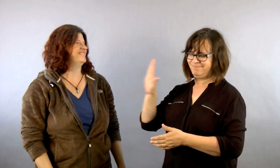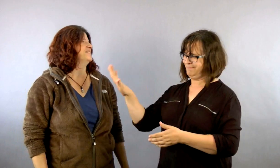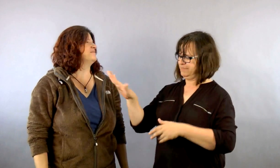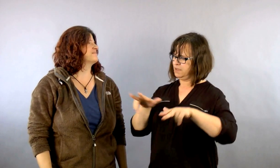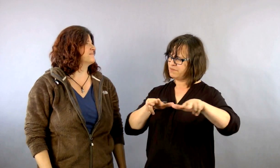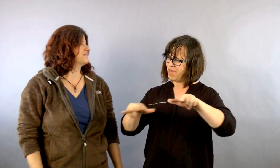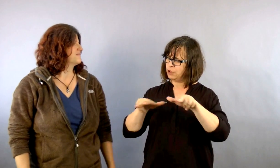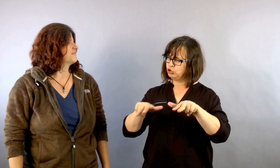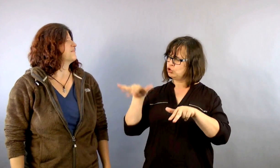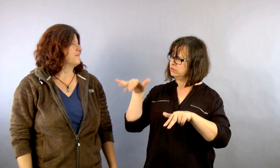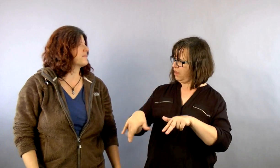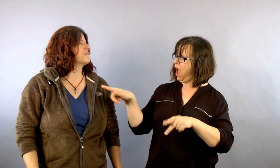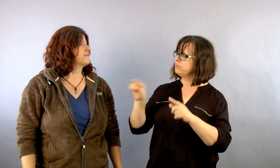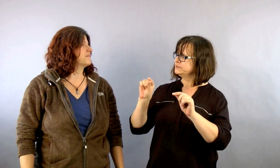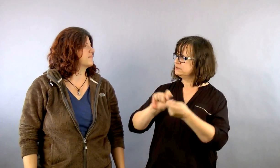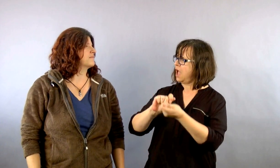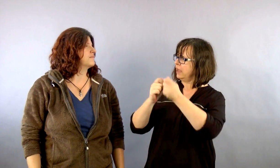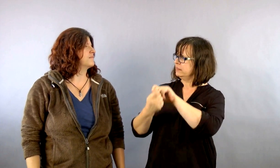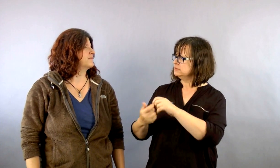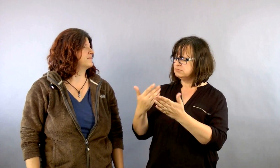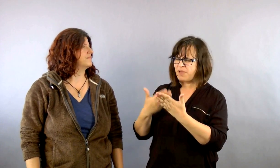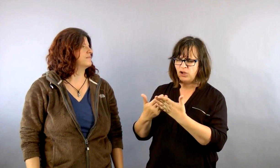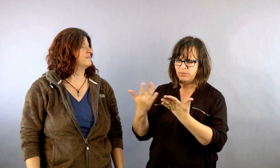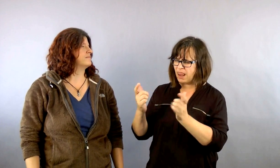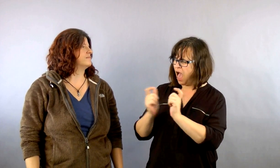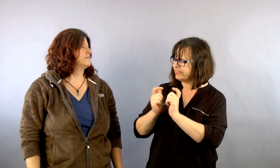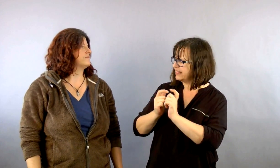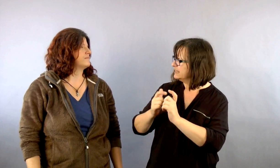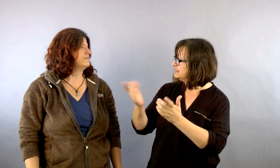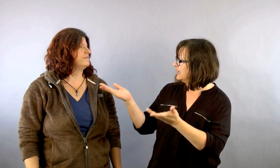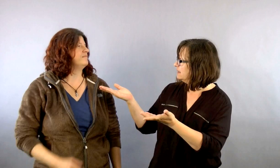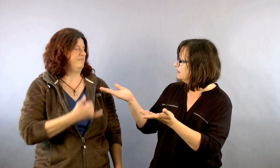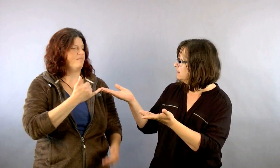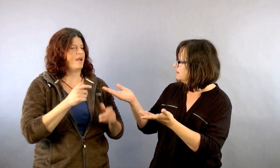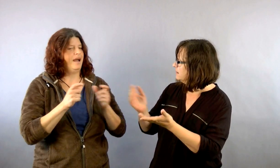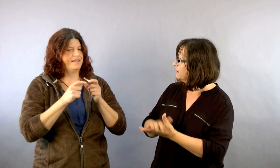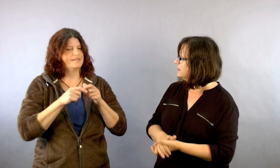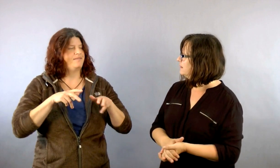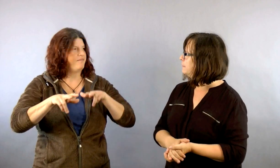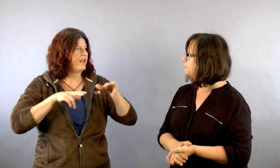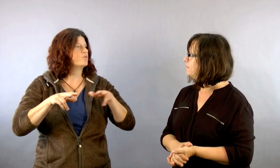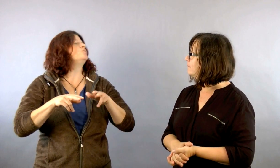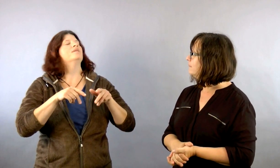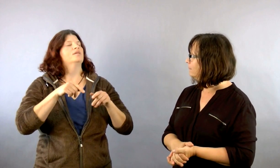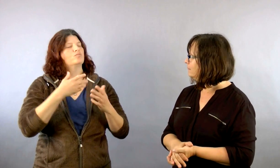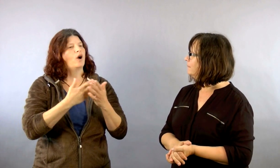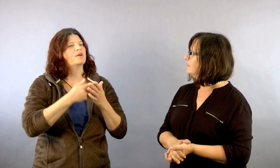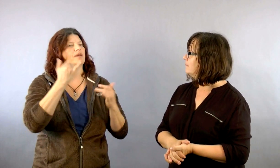In der Verwaltung, gibt es da auch eine Veränderung? Zum Beispiel bei der Adressen-Verwaltung? Ja genau! Das verändert sich!